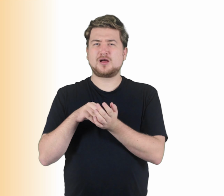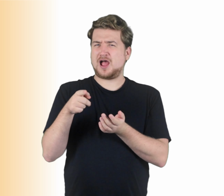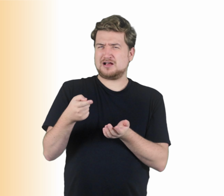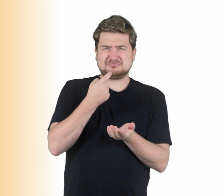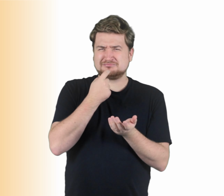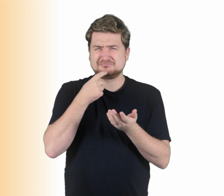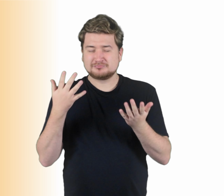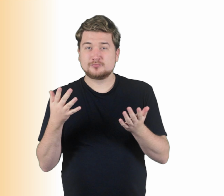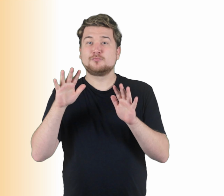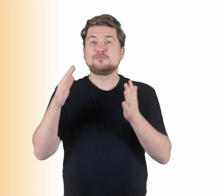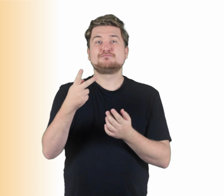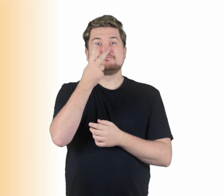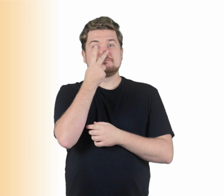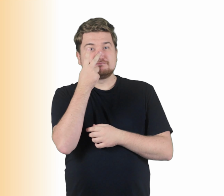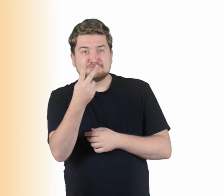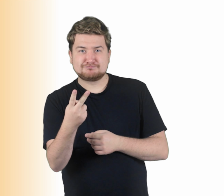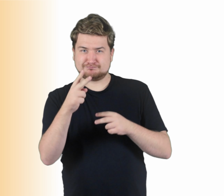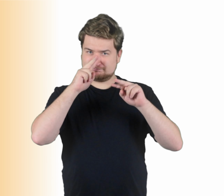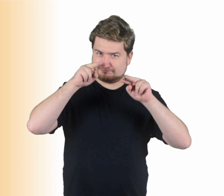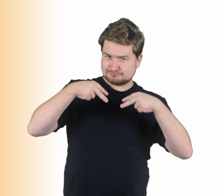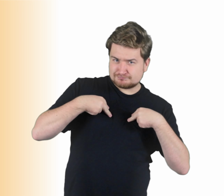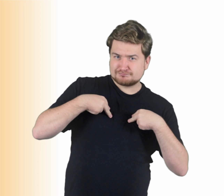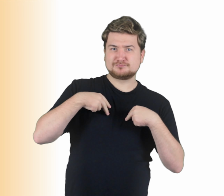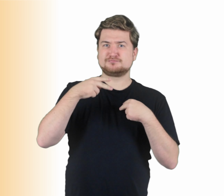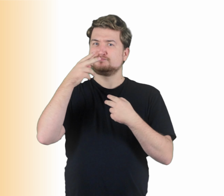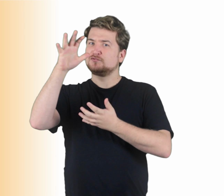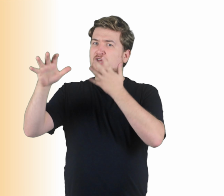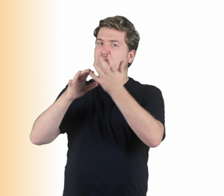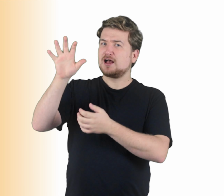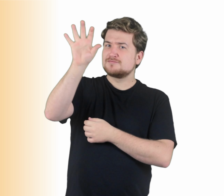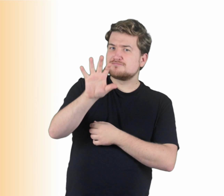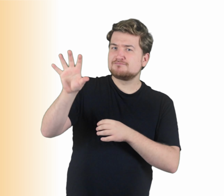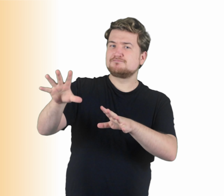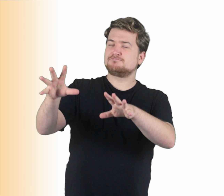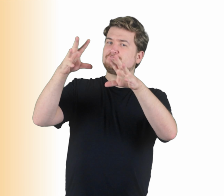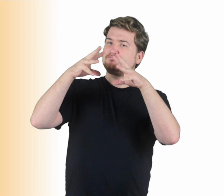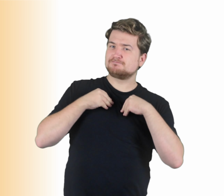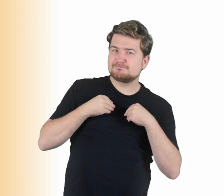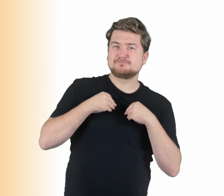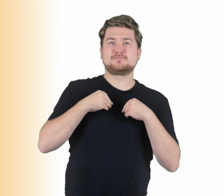Co to może być? To poznawanie świata i siebie,